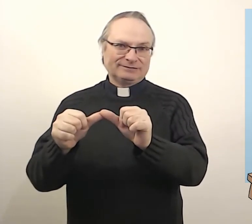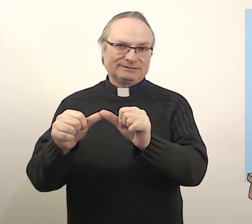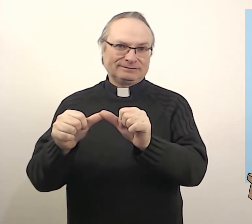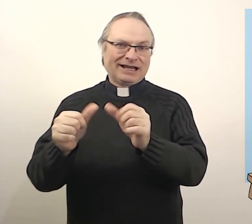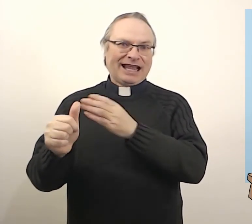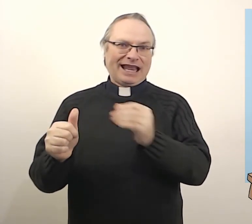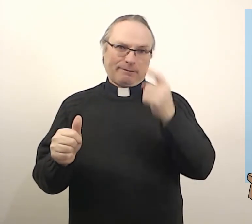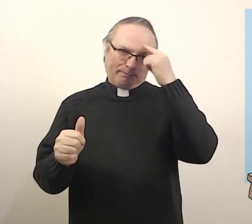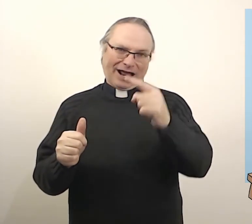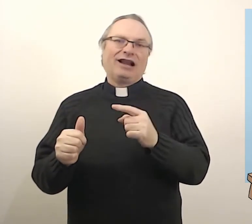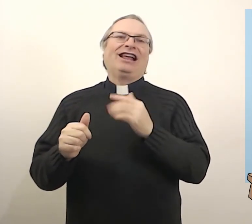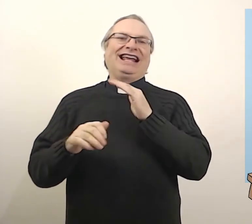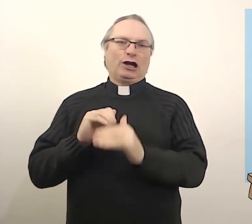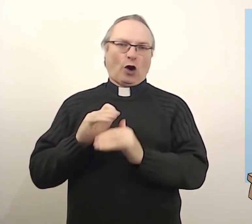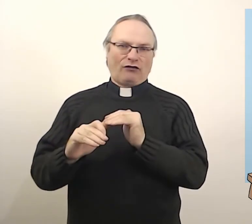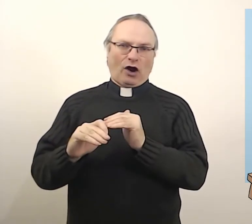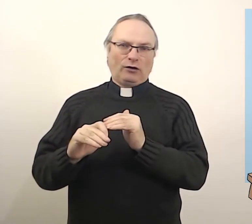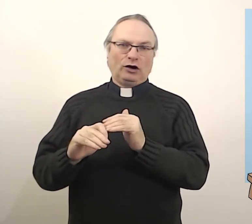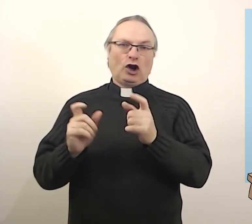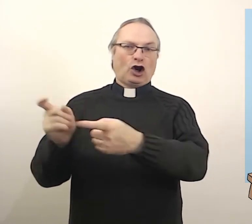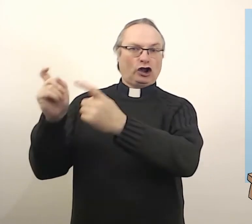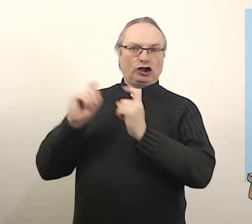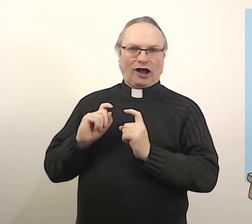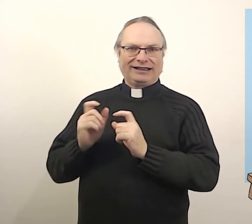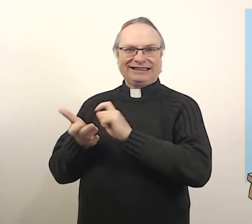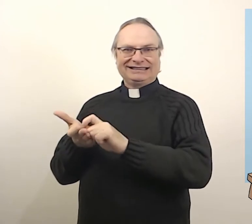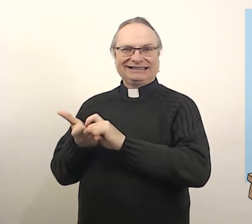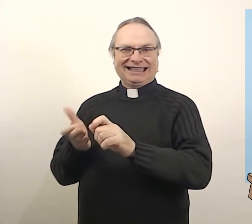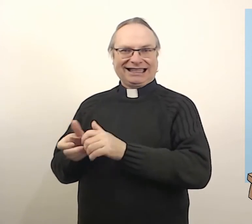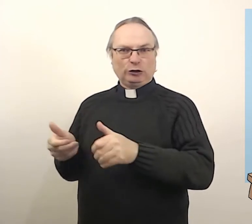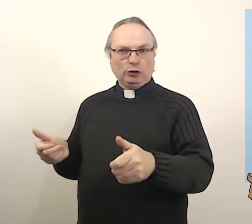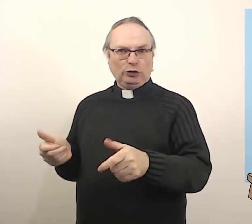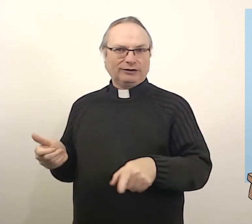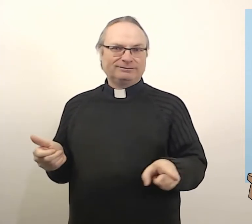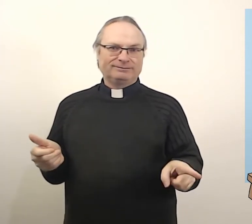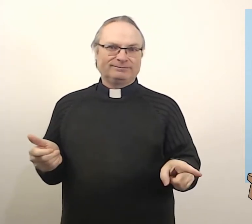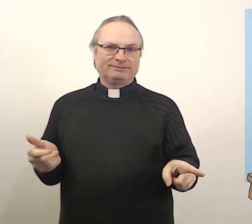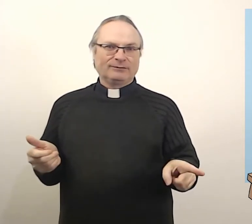et par le réconfort que donnent les Écritures,